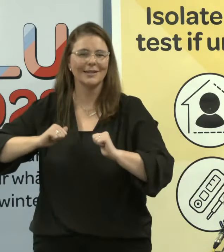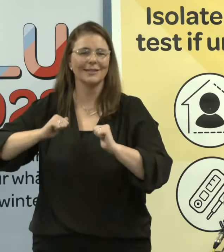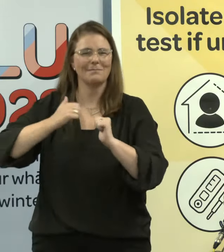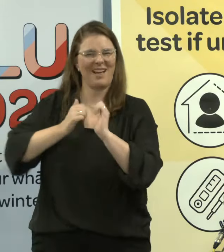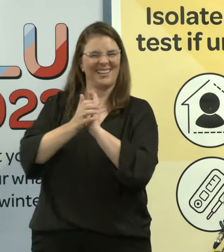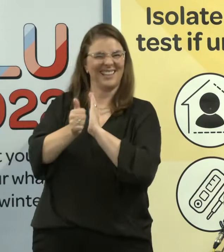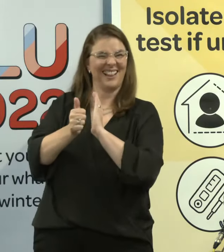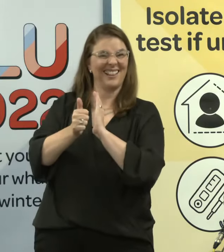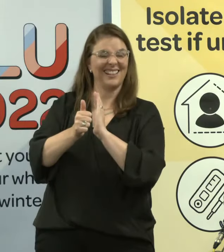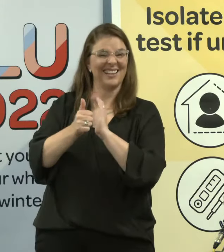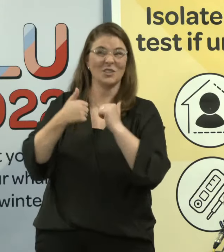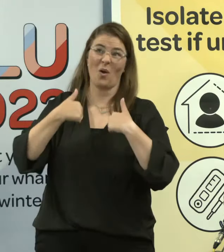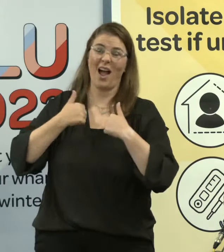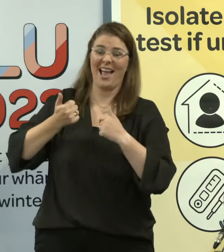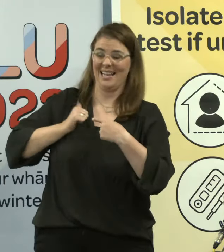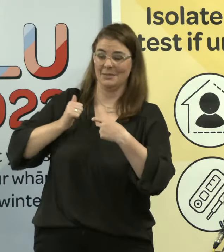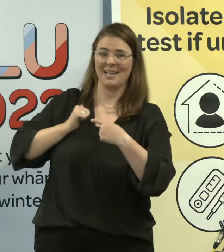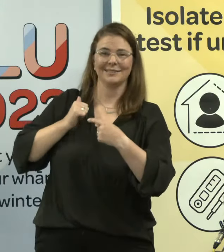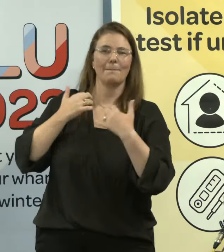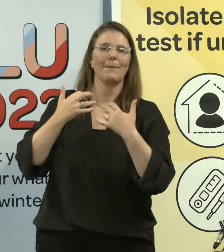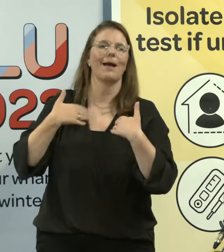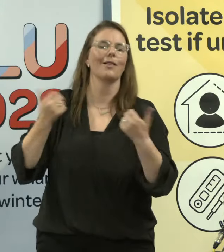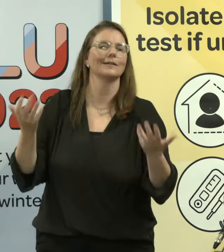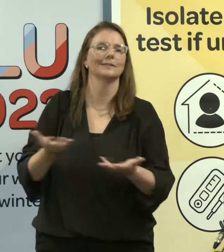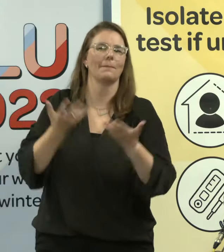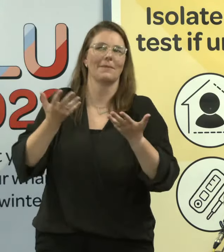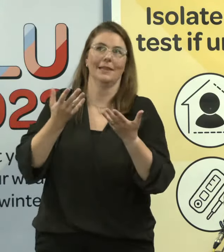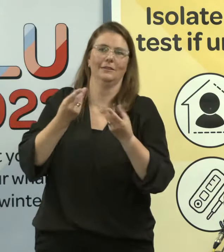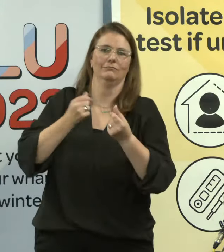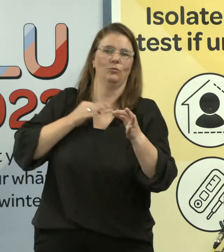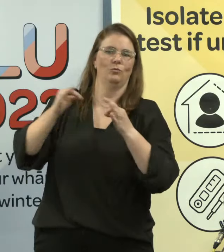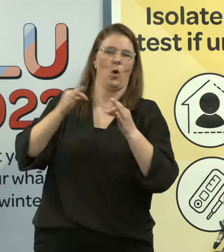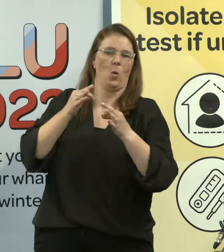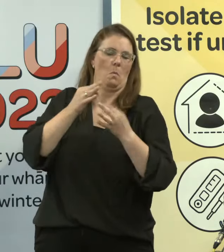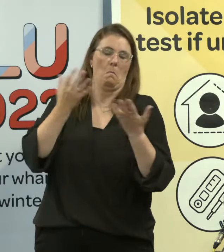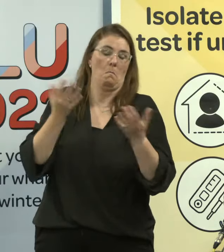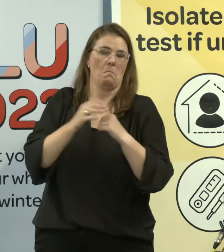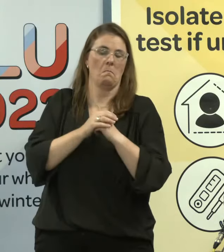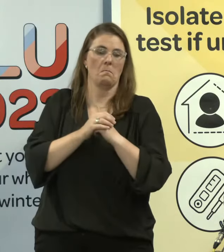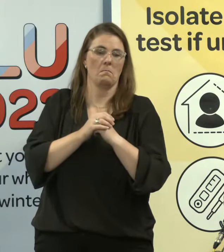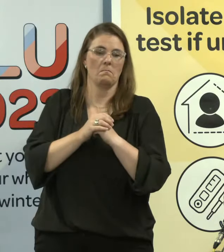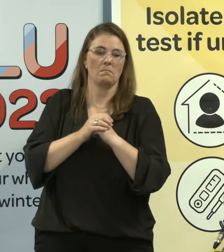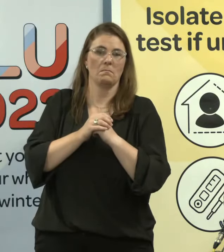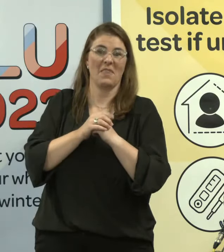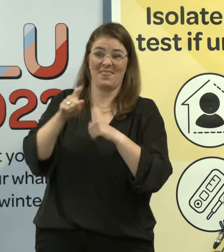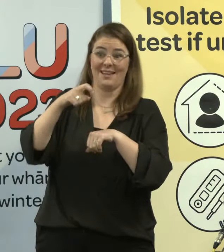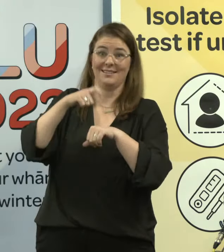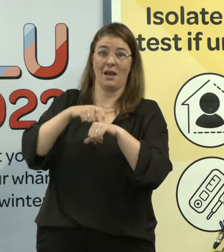He pono kare au i whakaaro he aha taku mahi. He tkuta hauora